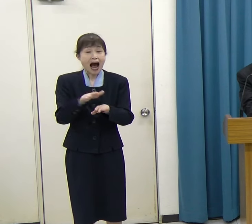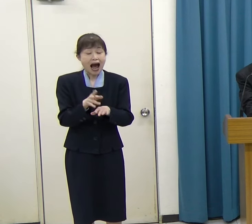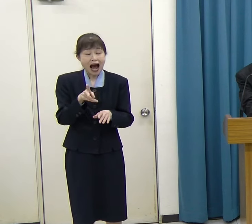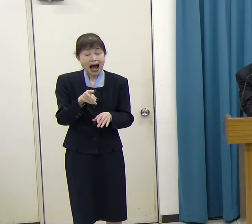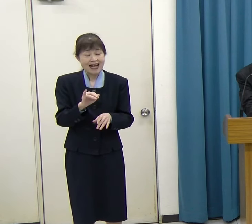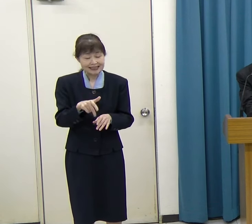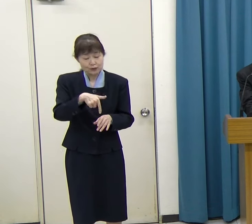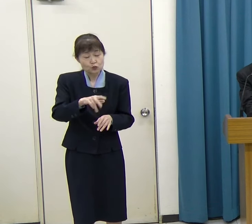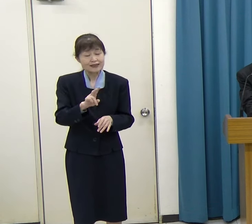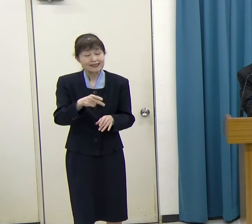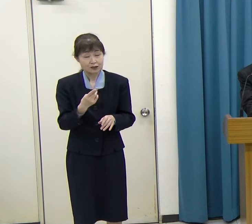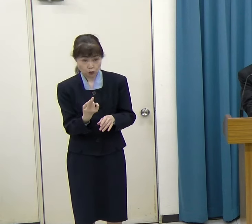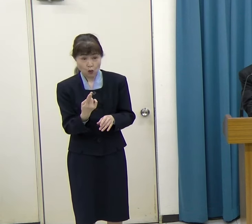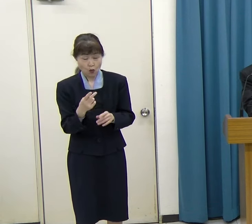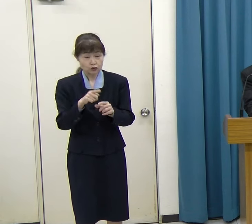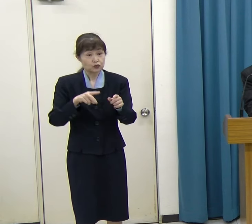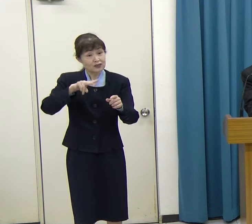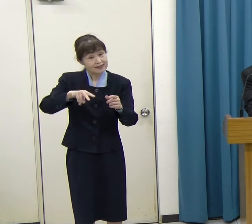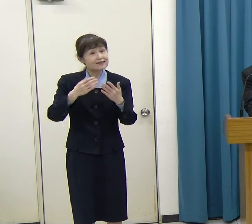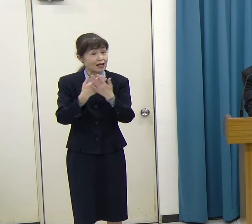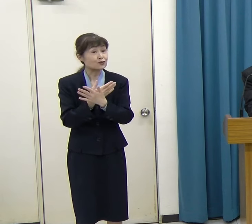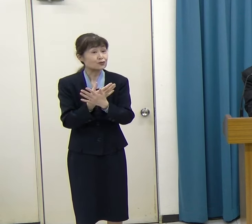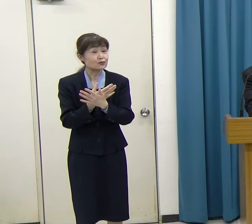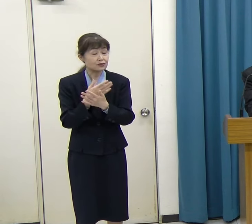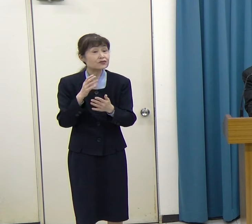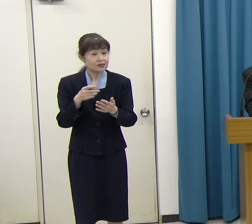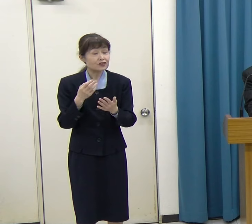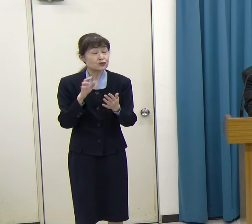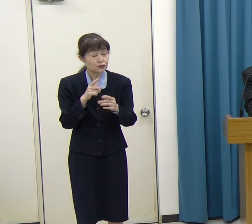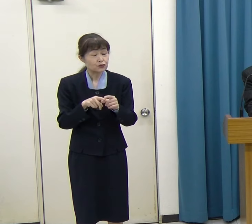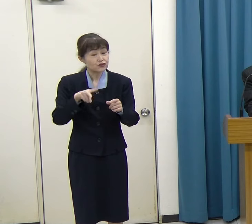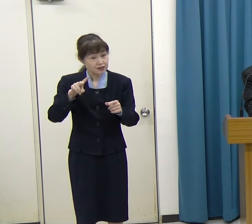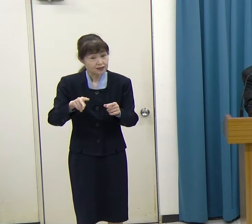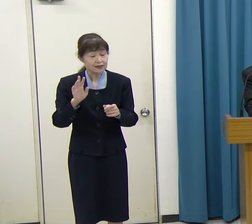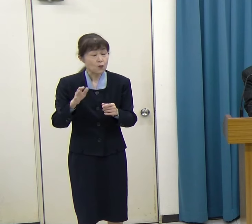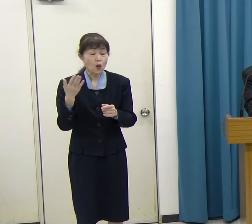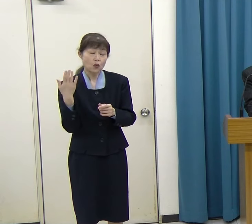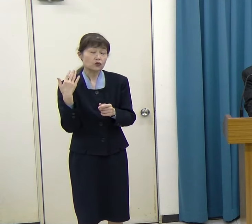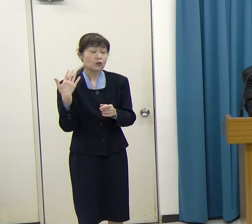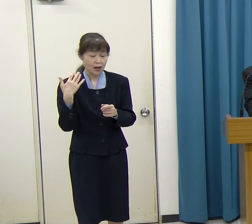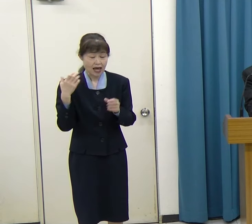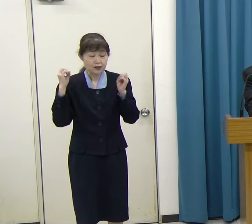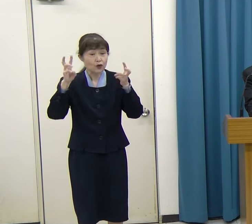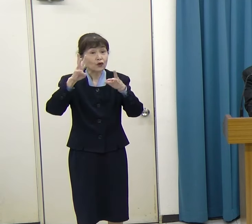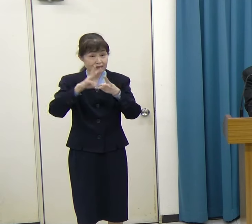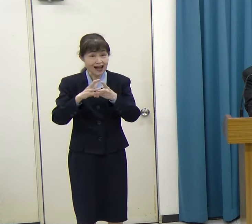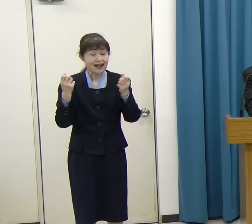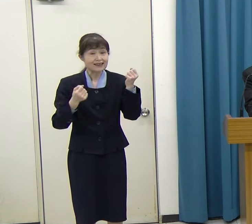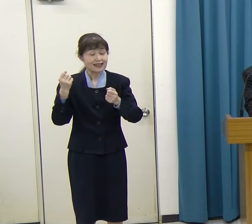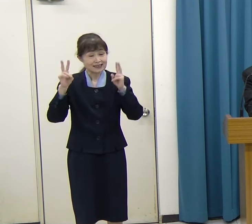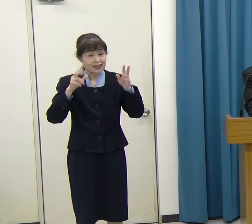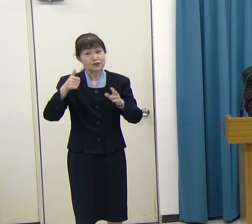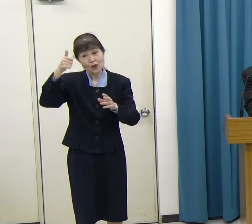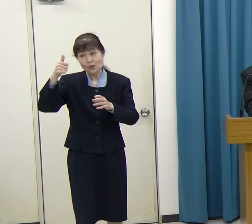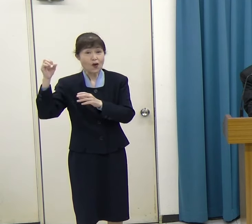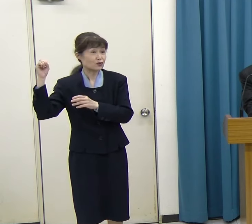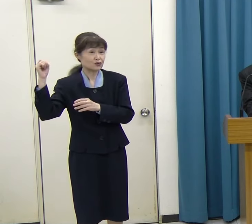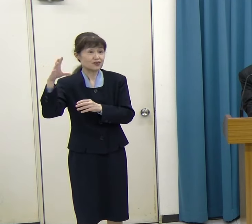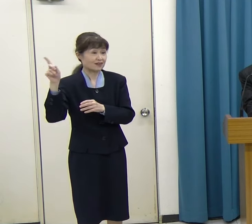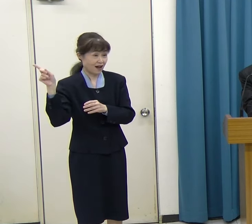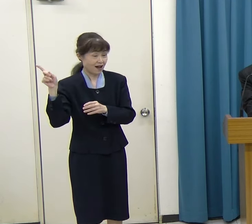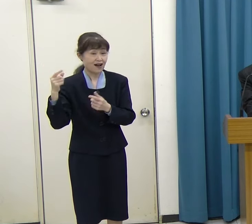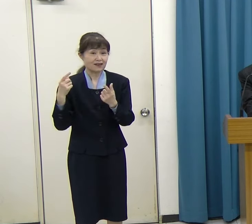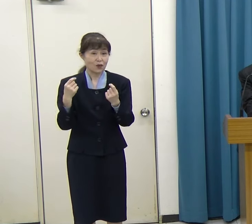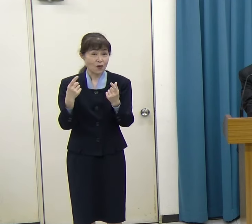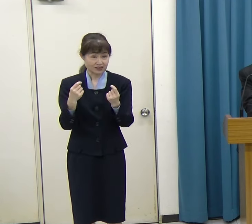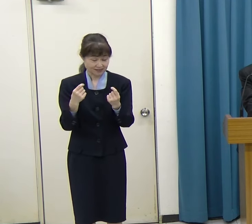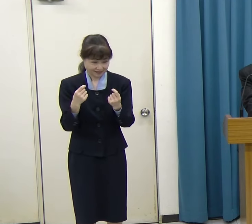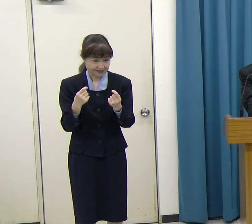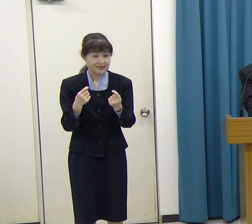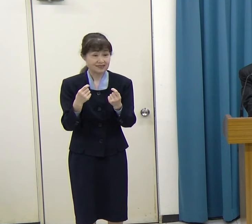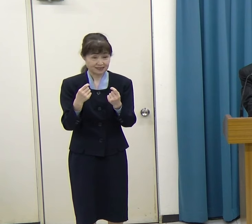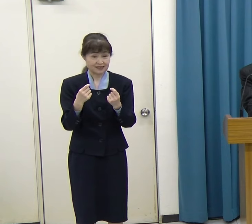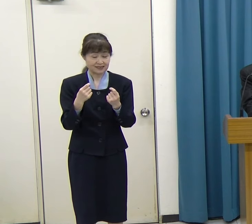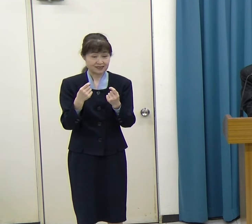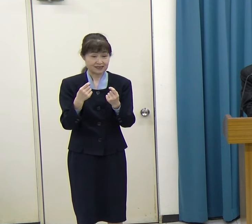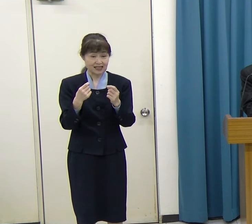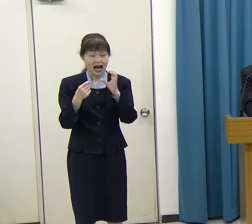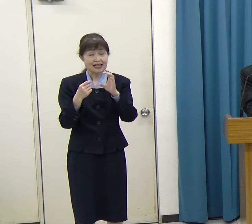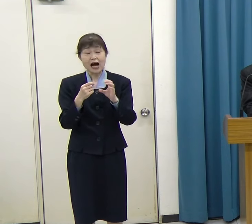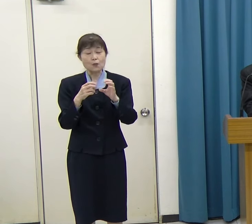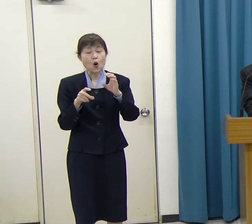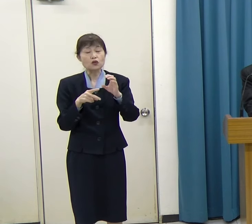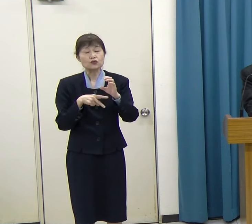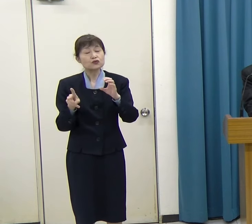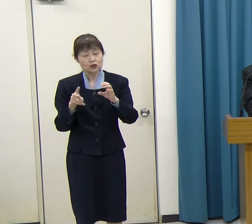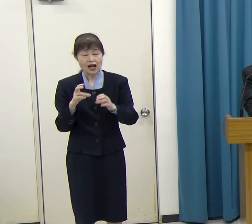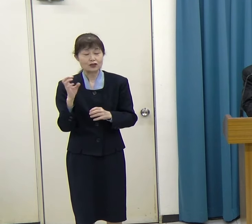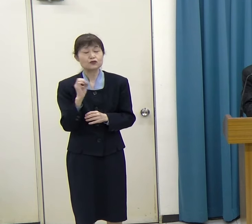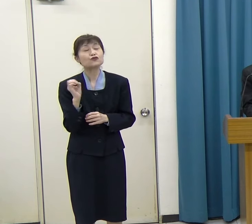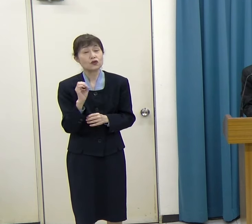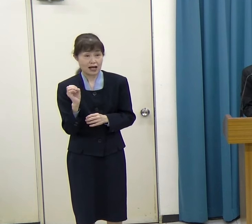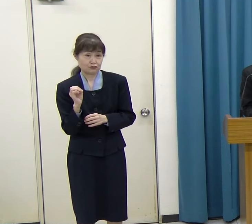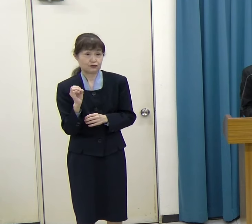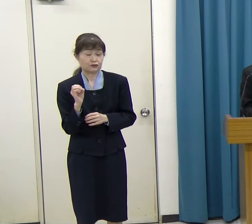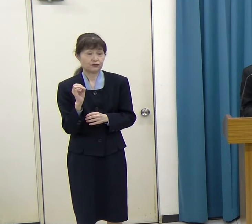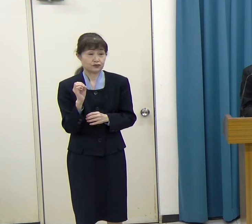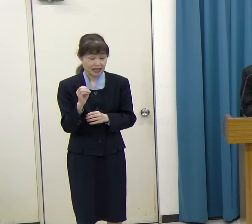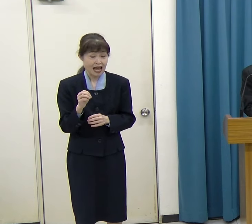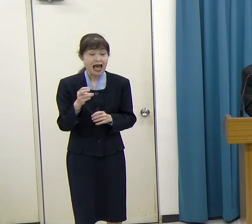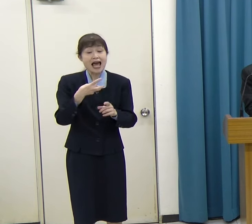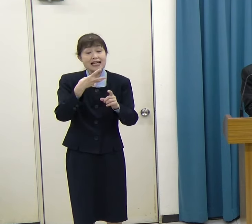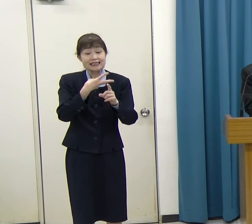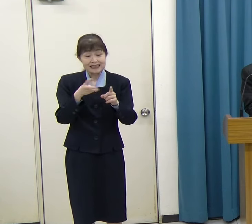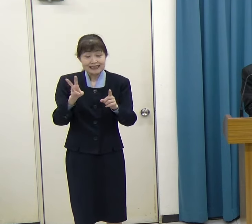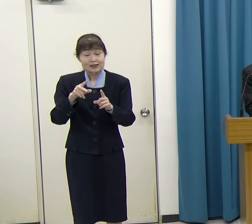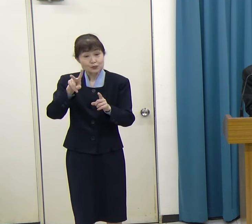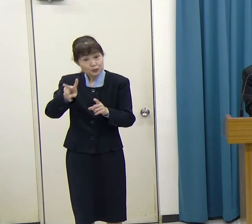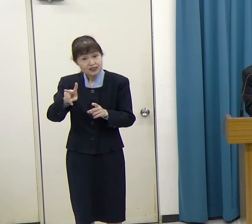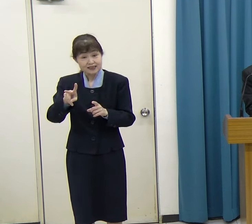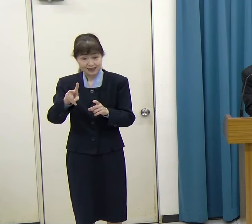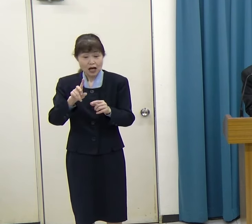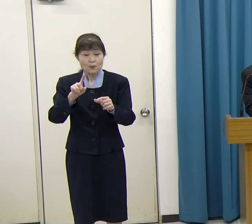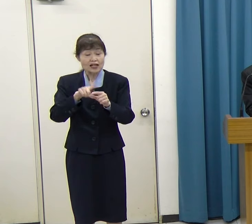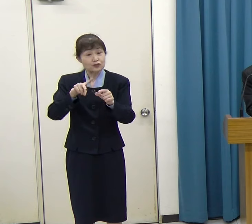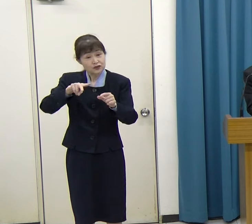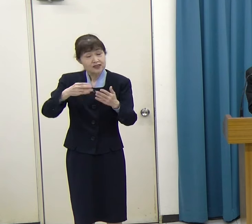しかし、先般、トヨタ自動車佐藤社長も会見でおっしゃっていましたが、いずれ、カーボンニュートラルを見据えたときに、このＥＶが主流になると考えられます。